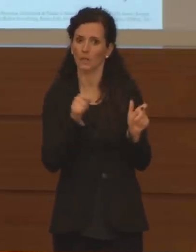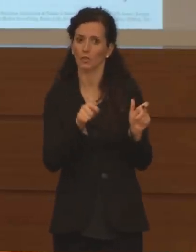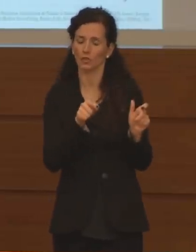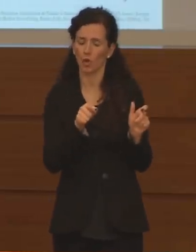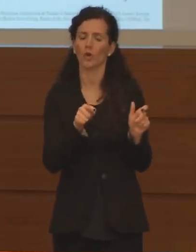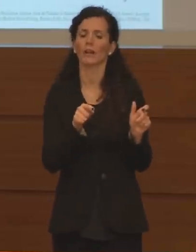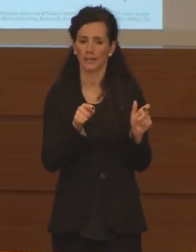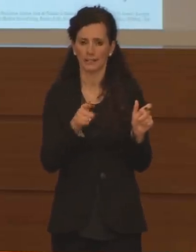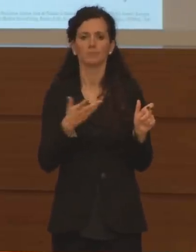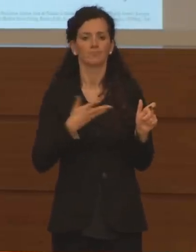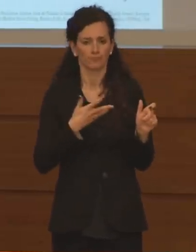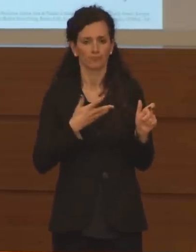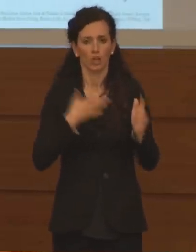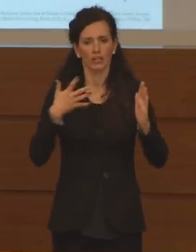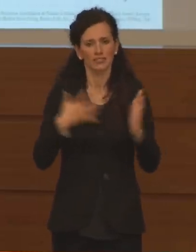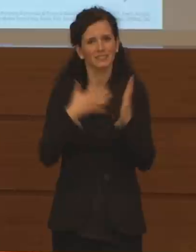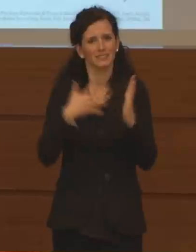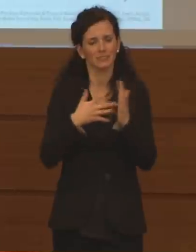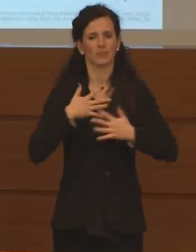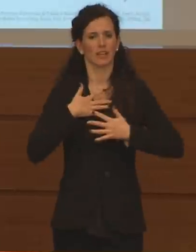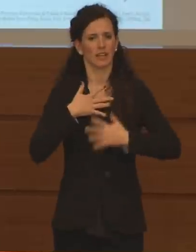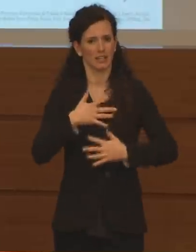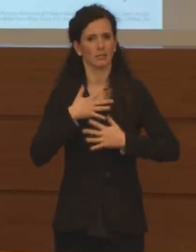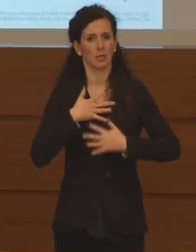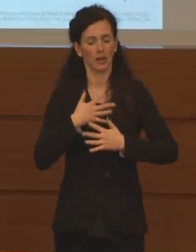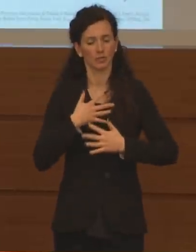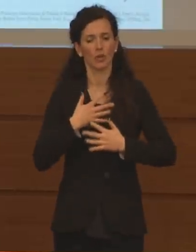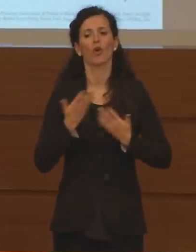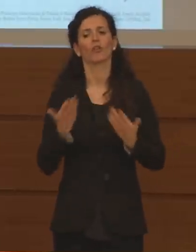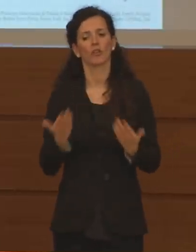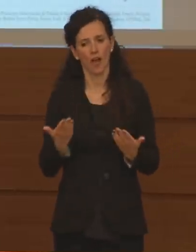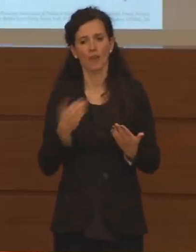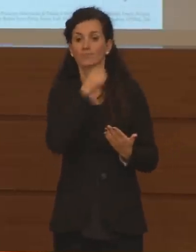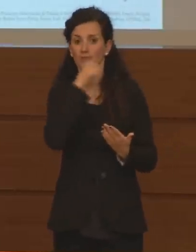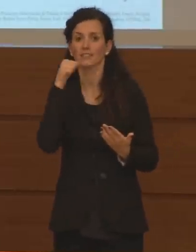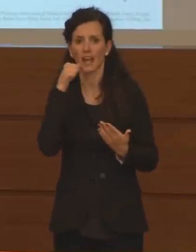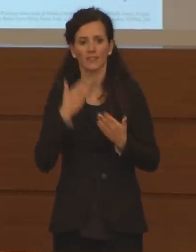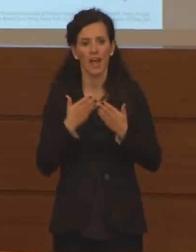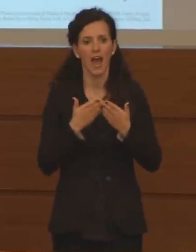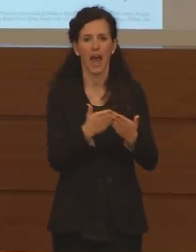difficoltà respiratorie per cui hanno bisogno di un'assistenza più o meno spinta